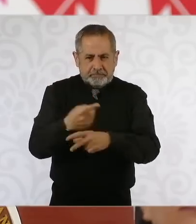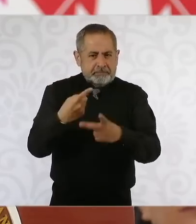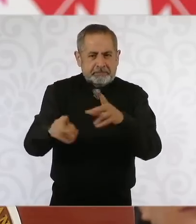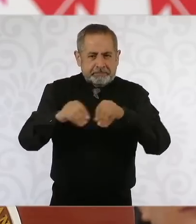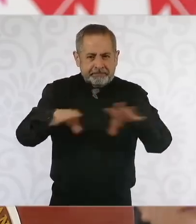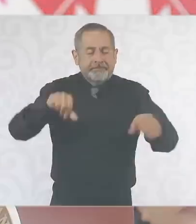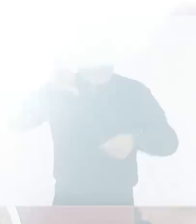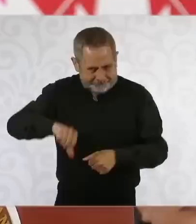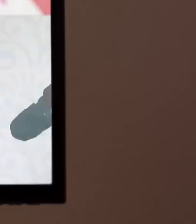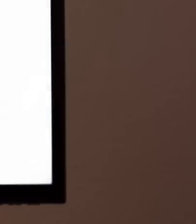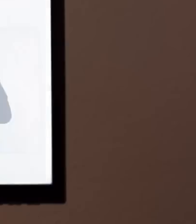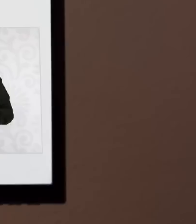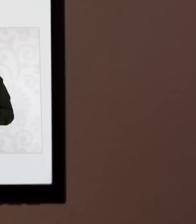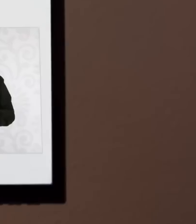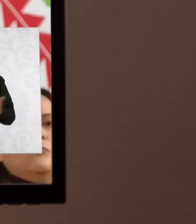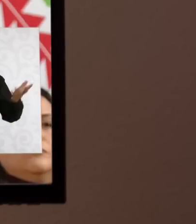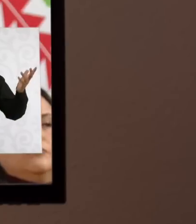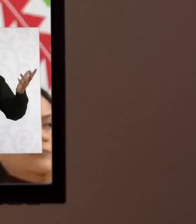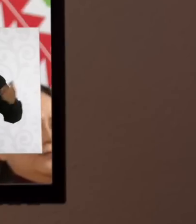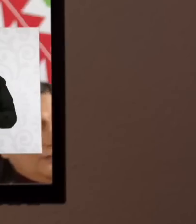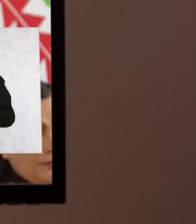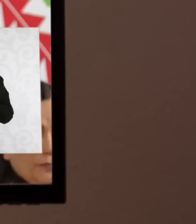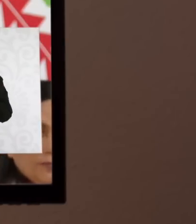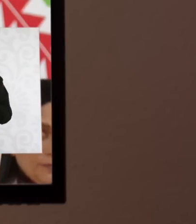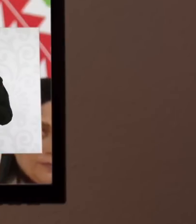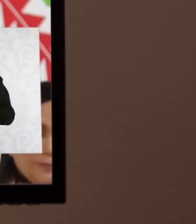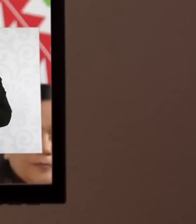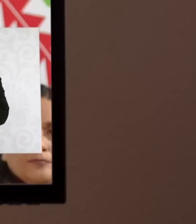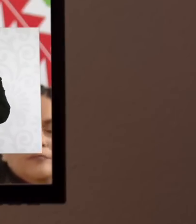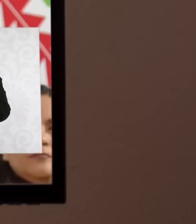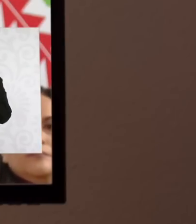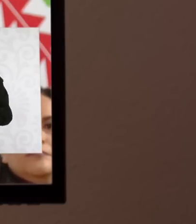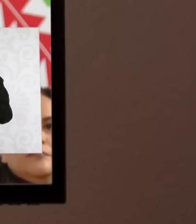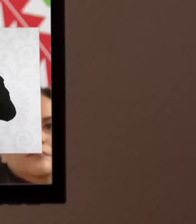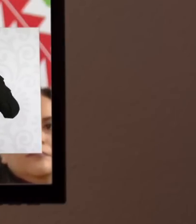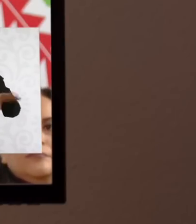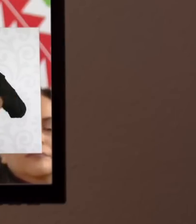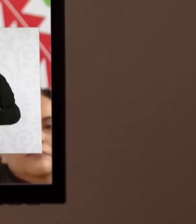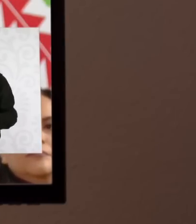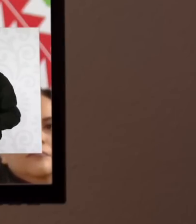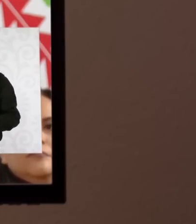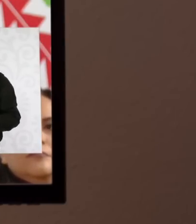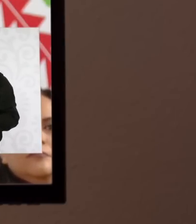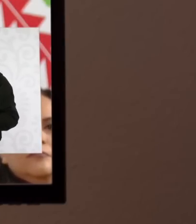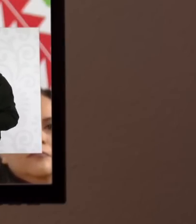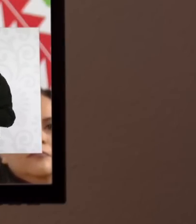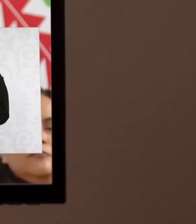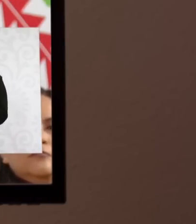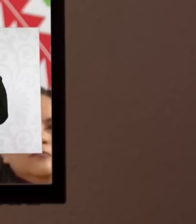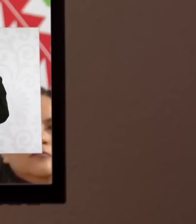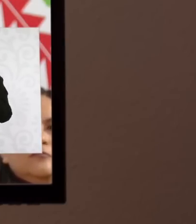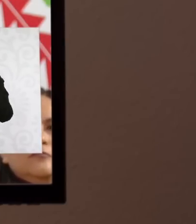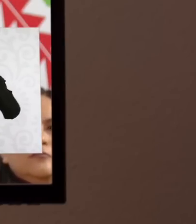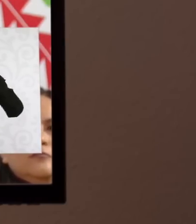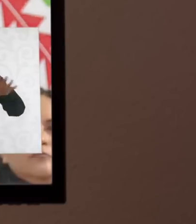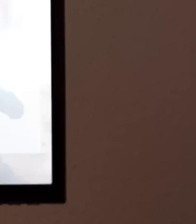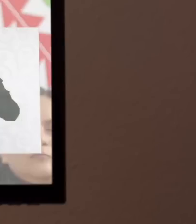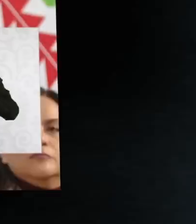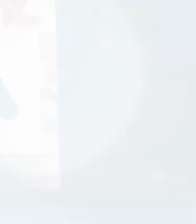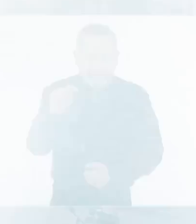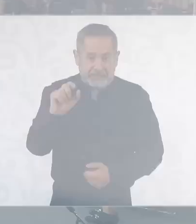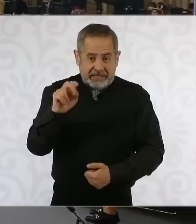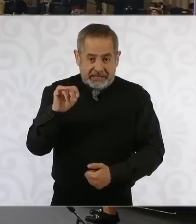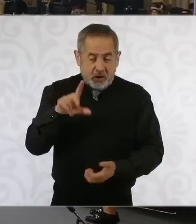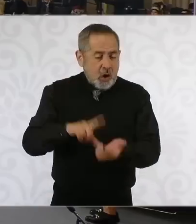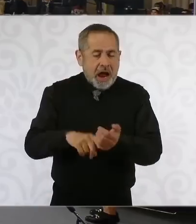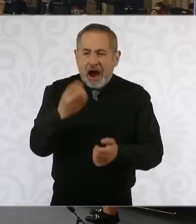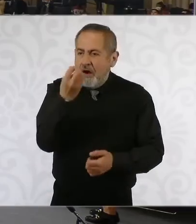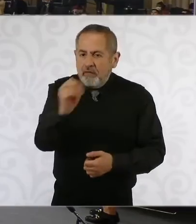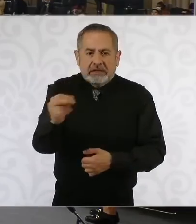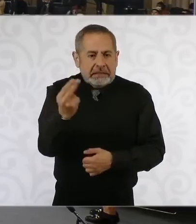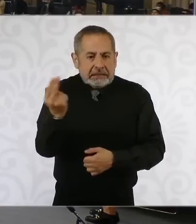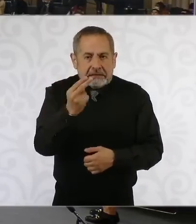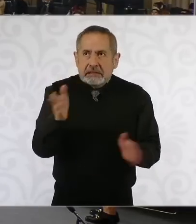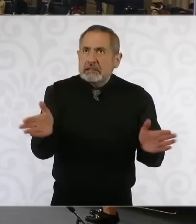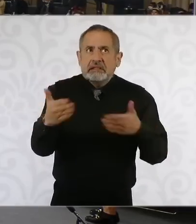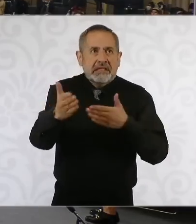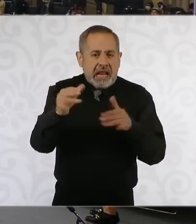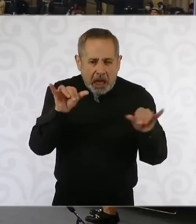toda la información sale de primera manoa de es la presidenta de México no se dejó engañar por